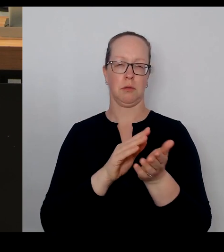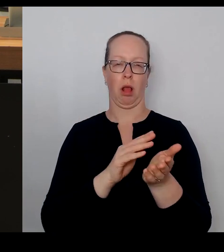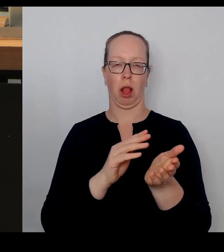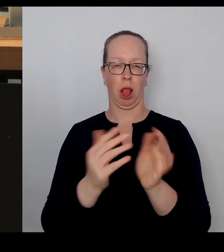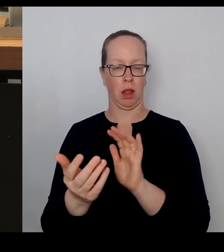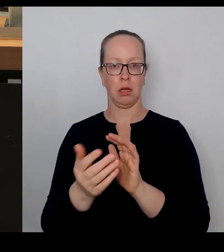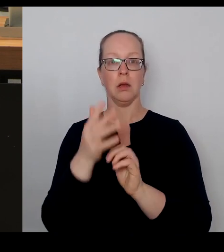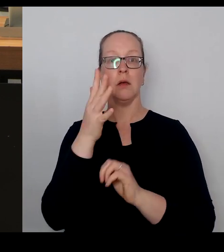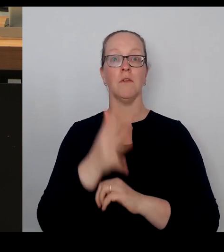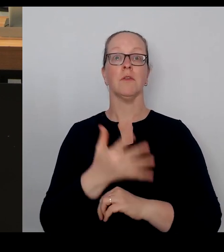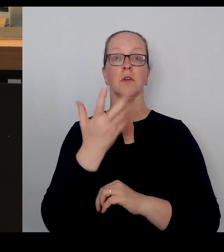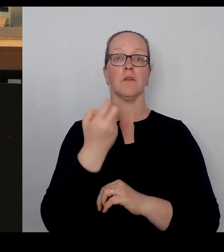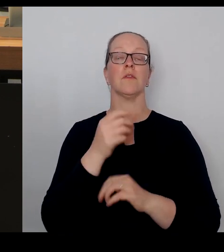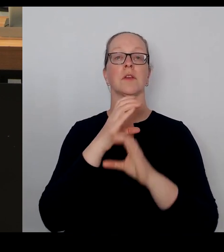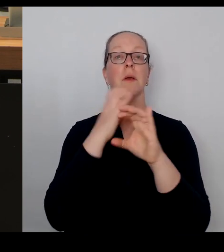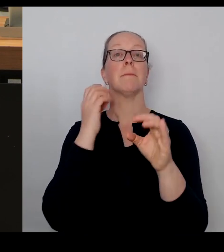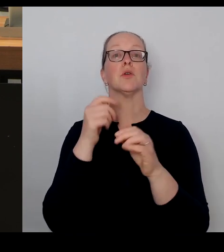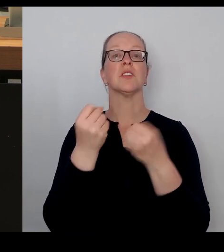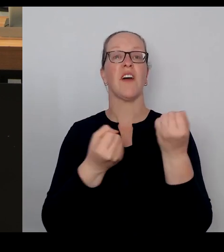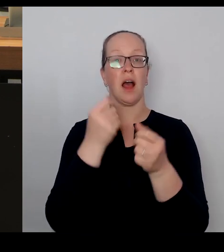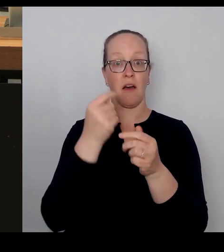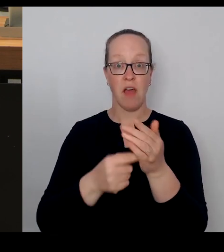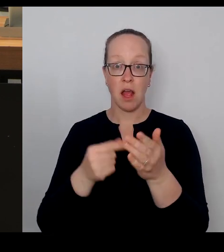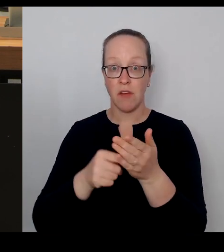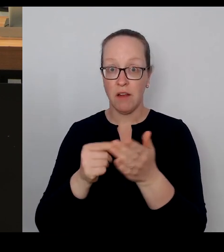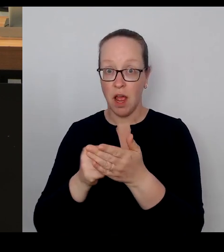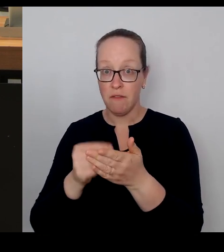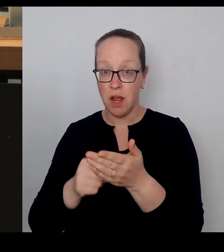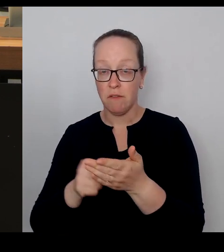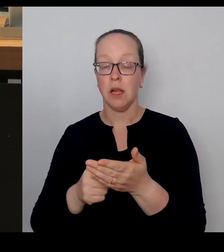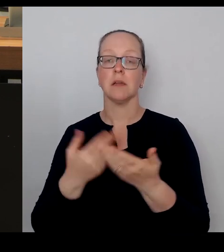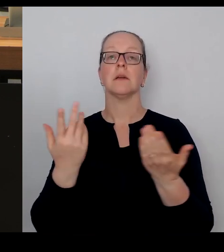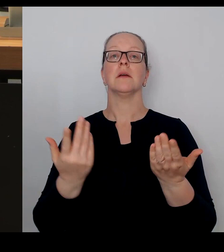unzureichende Beschleunigungsmaßnahmen. Der Linientakt ist aktuell, um